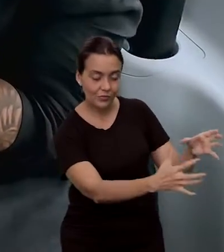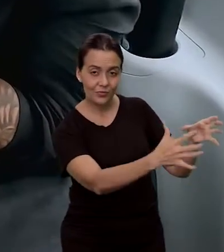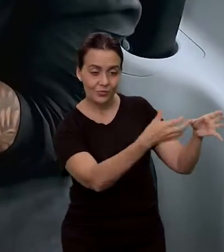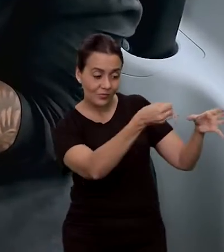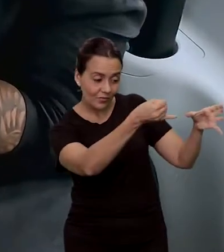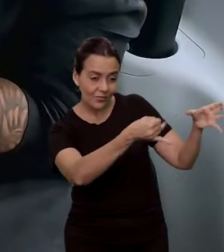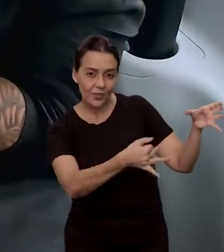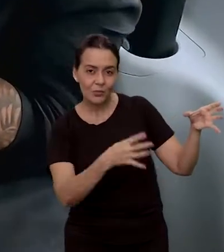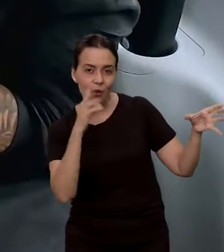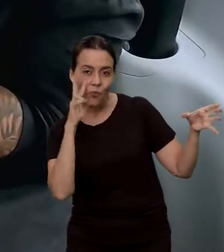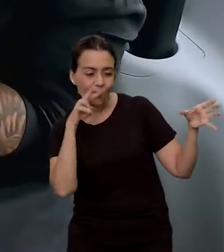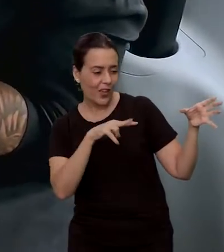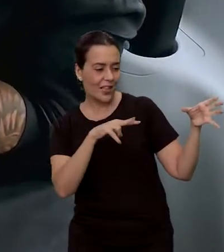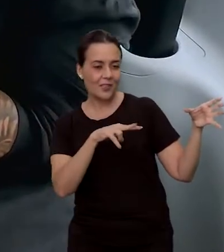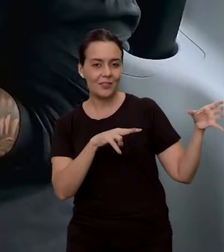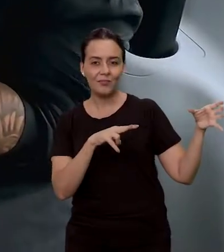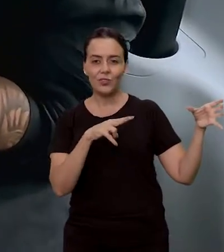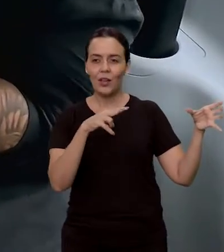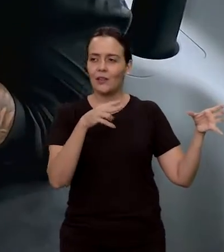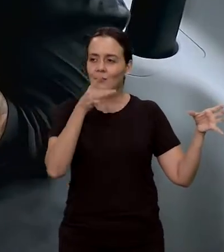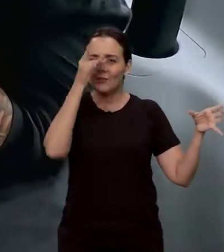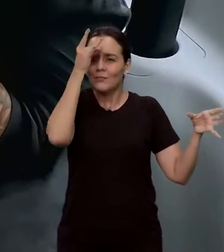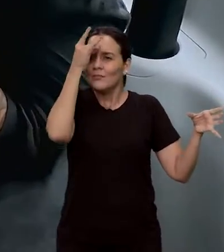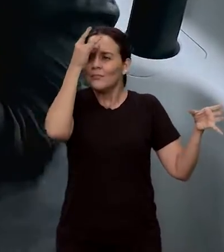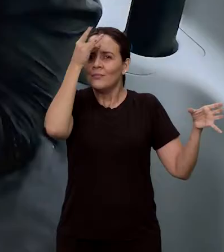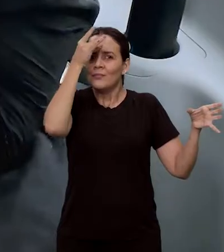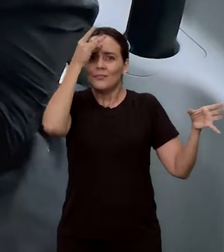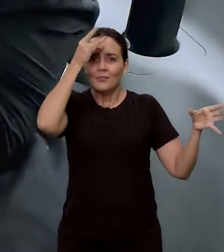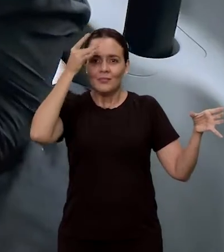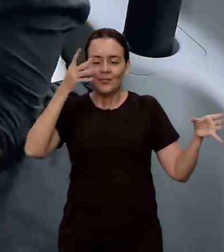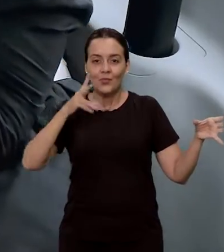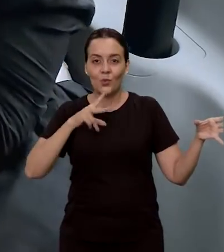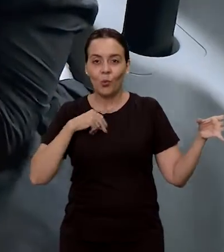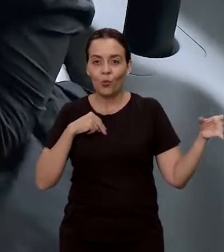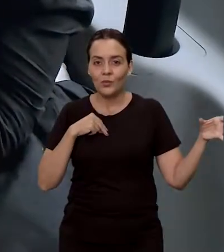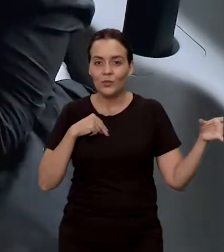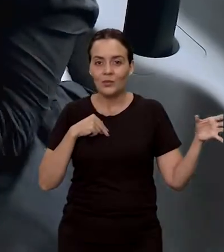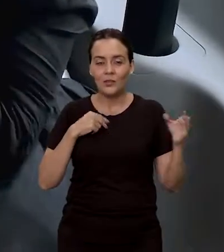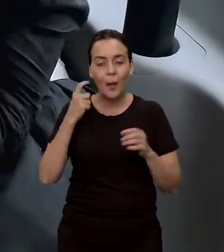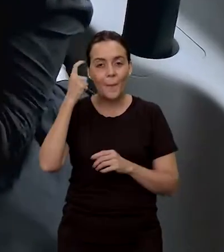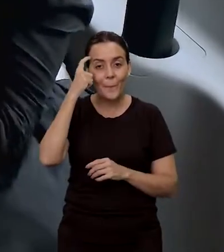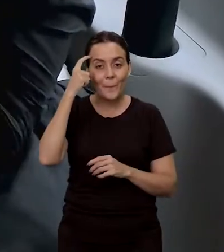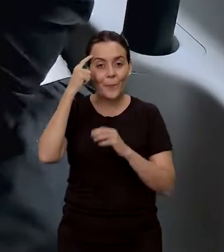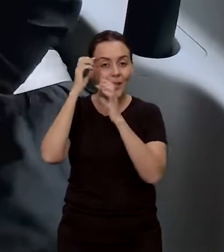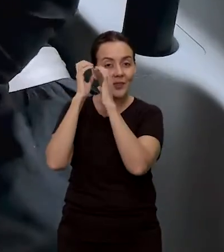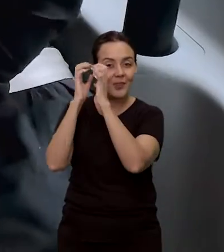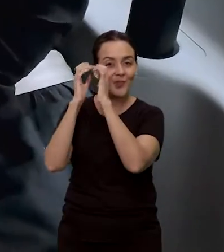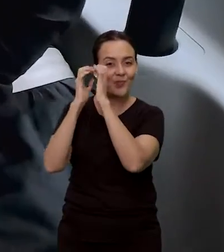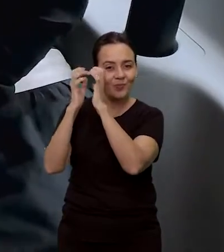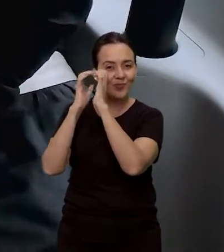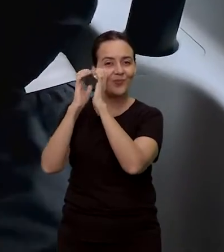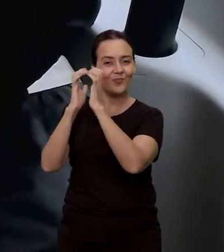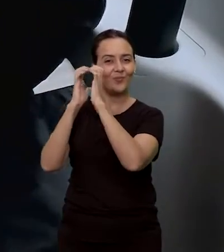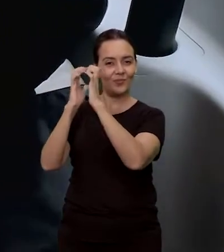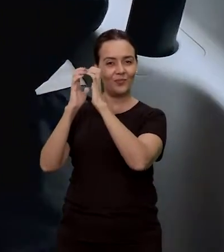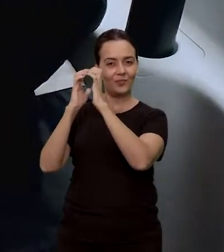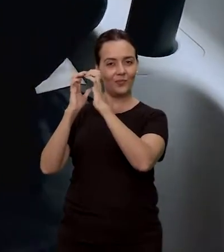[Katiúscia] Já parou para pensar que start é esse que faz com que você olhe e produza, e principalmente,